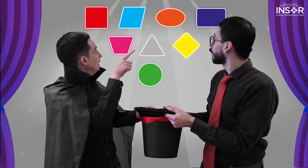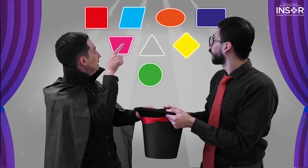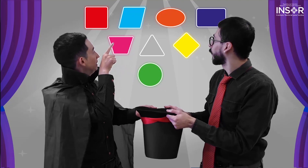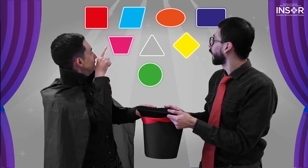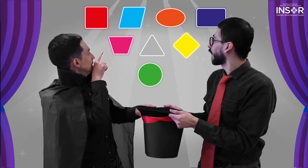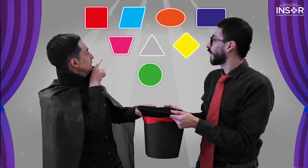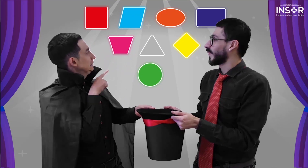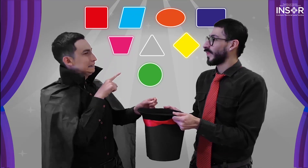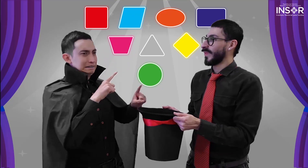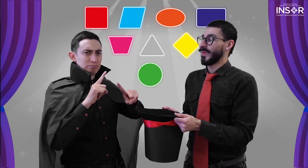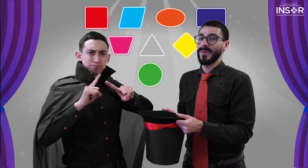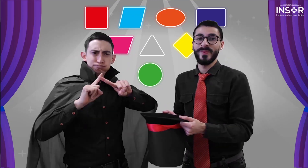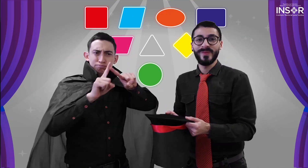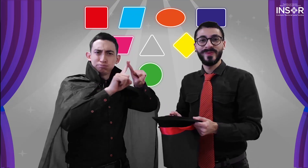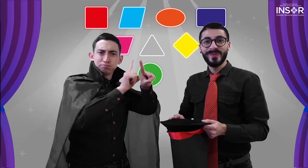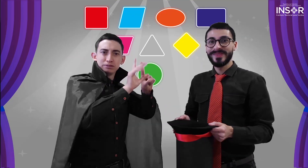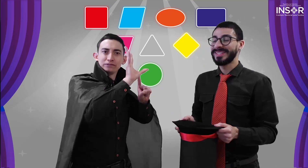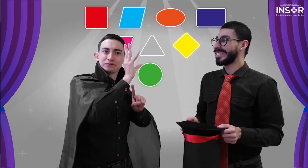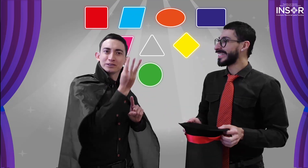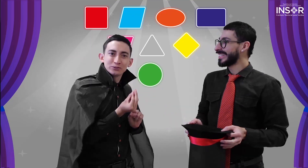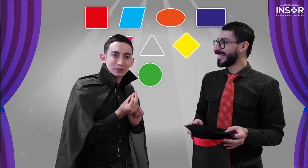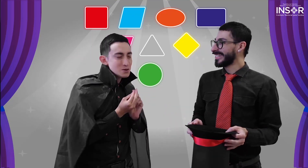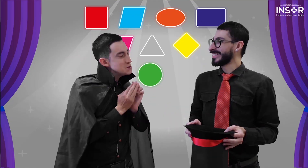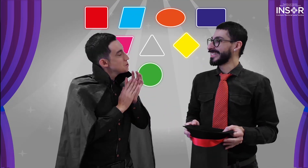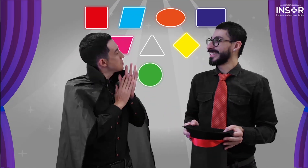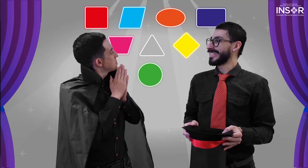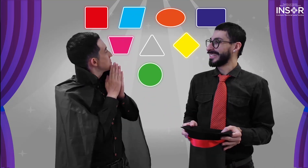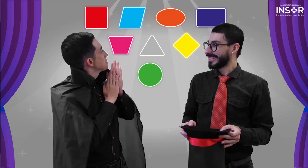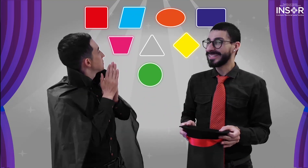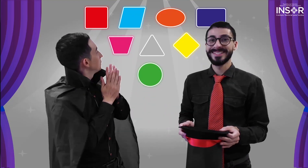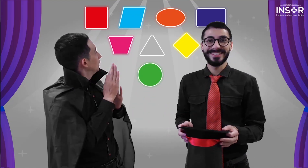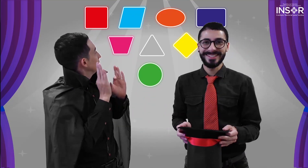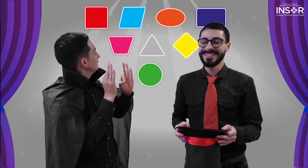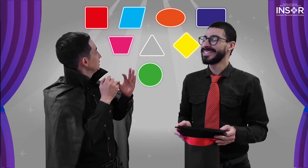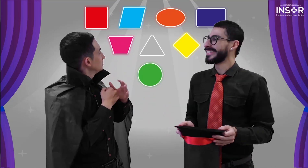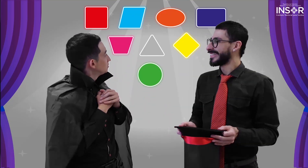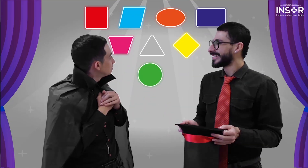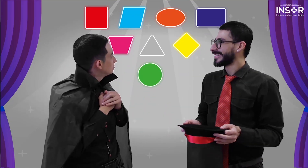¡Miren cuántas figuras geométricas diferentes! Muy bien.